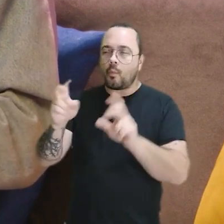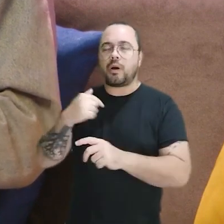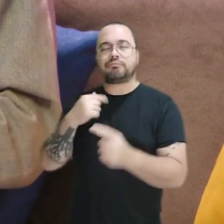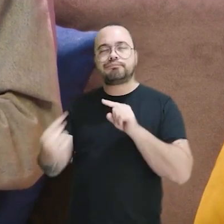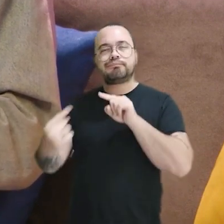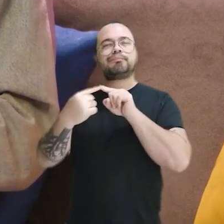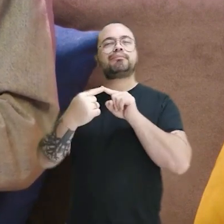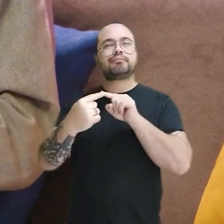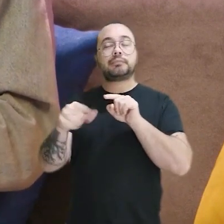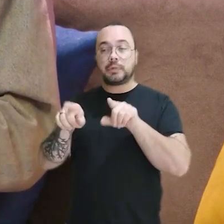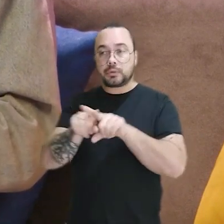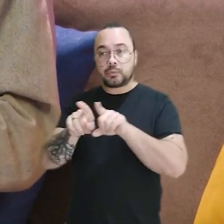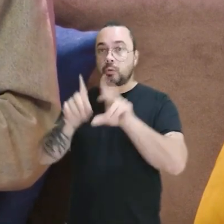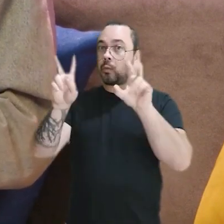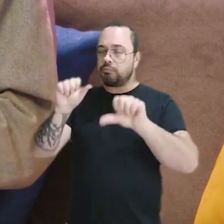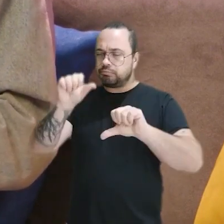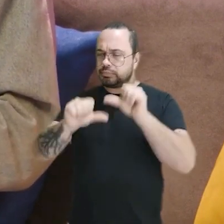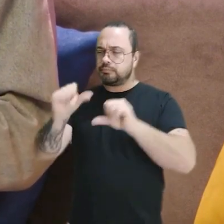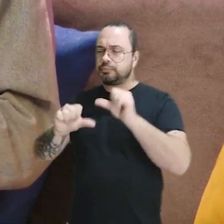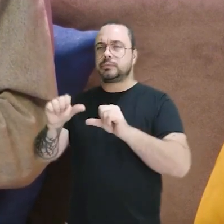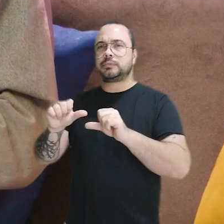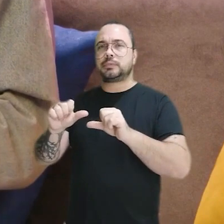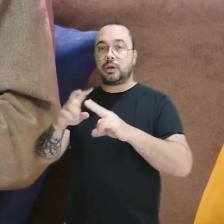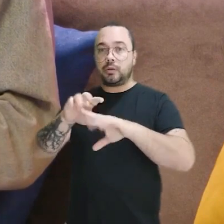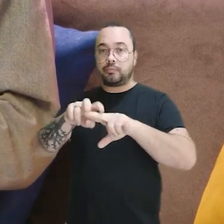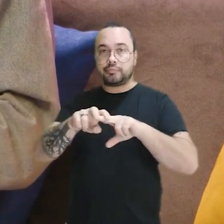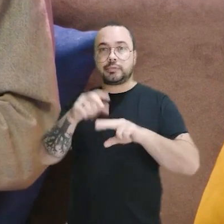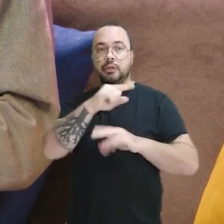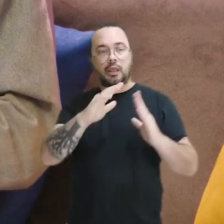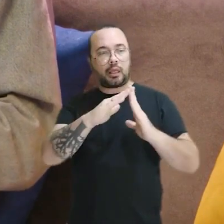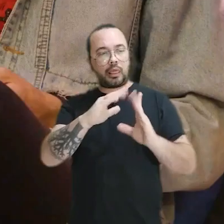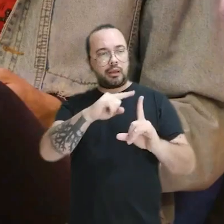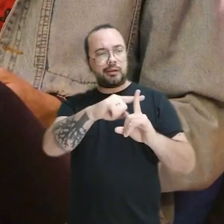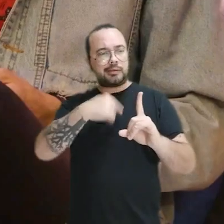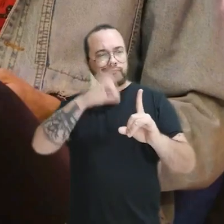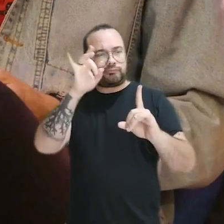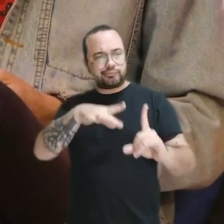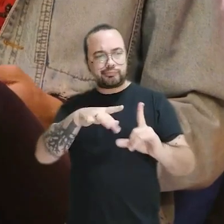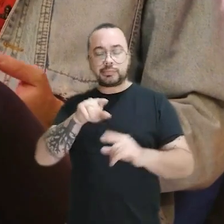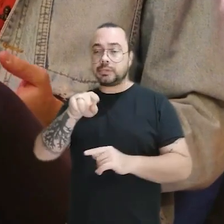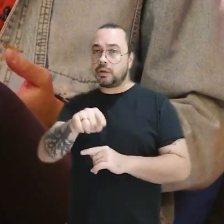você mudar de assunto toda hora, é o que me tirou da igreja. Na igreja, era o mesmo livro. A igreja é um clube do livro